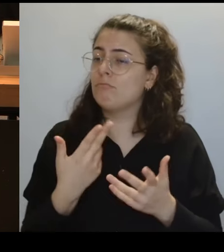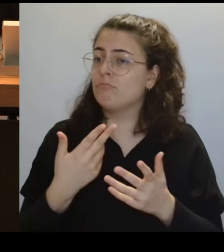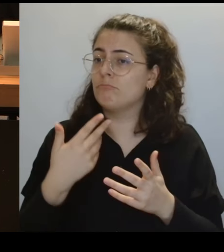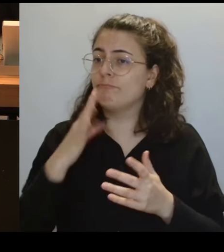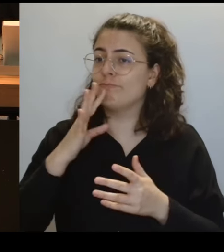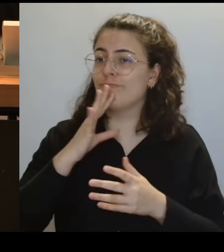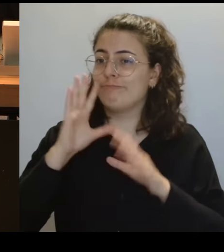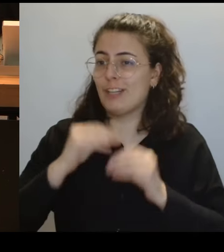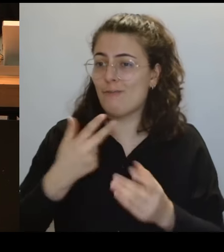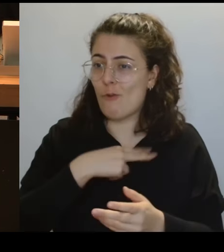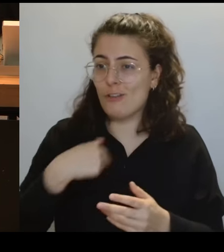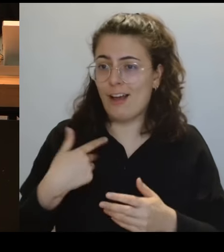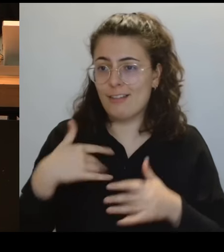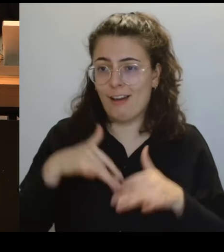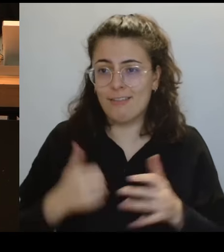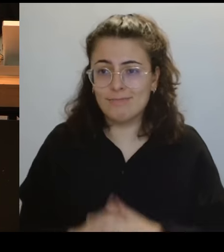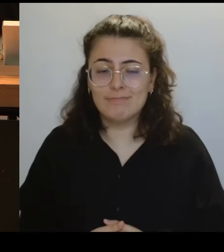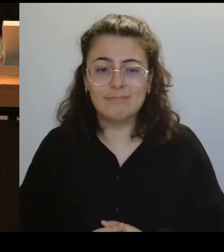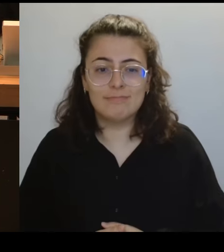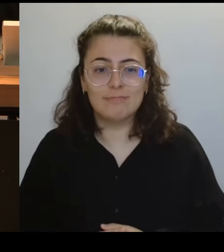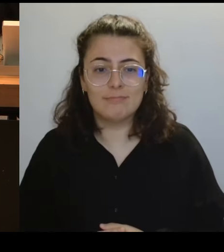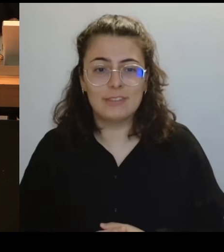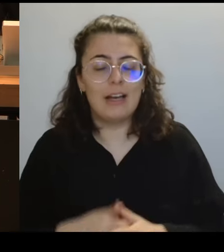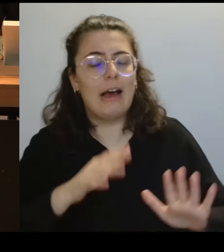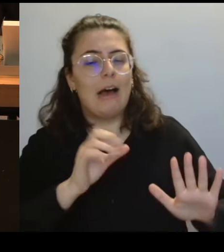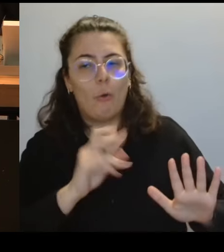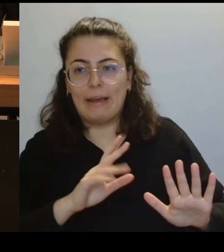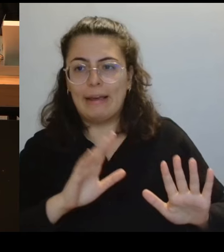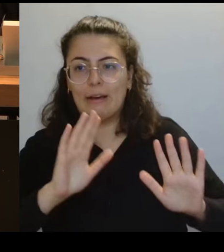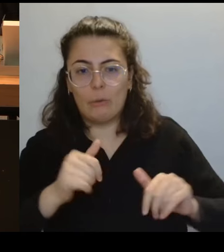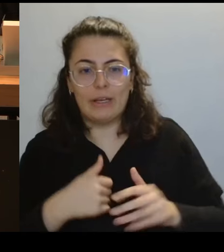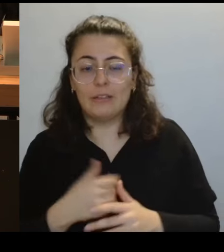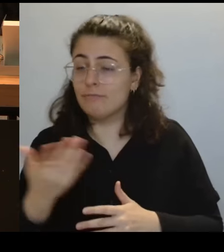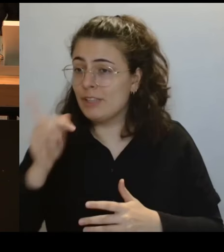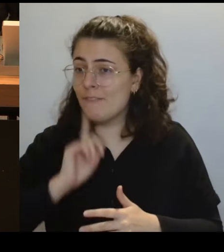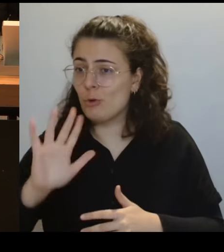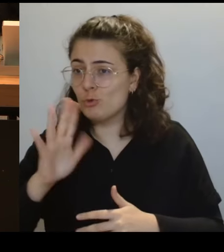(Rednerwechsel) Na gut. (Rednerwechsel) Also bitte sehr. Frau Schubert (Rednerwechsel) Vielen Dank. Vielen Dank, Herr Kollege.